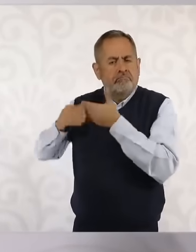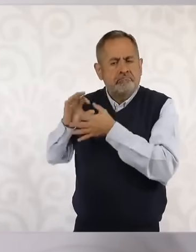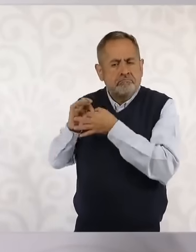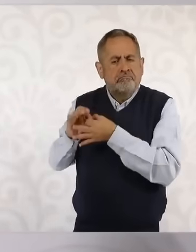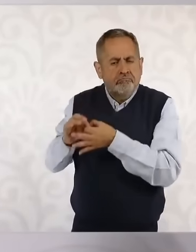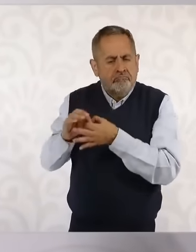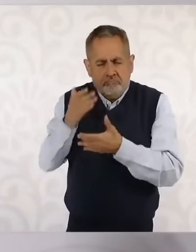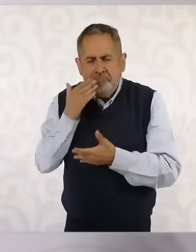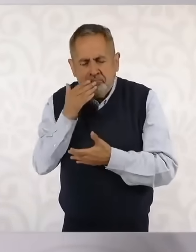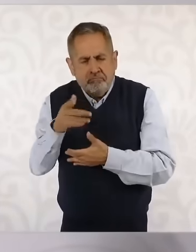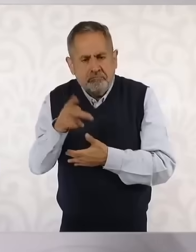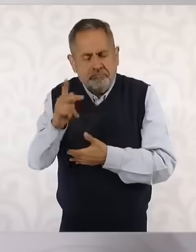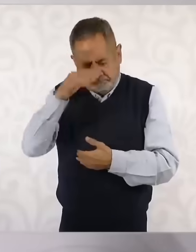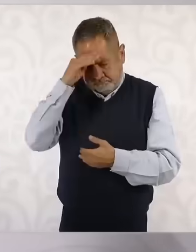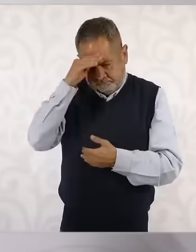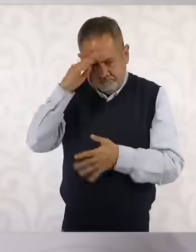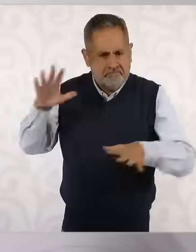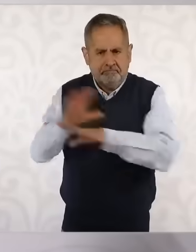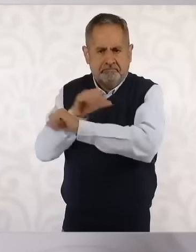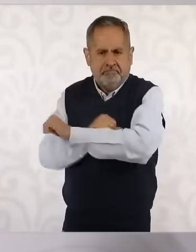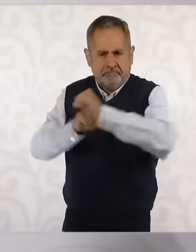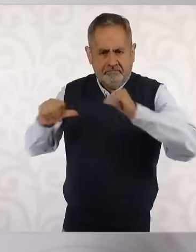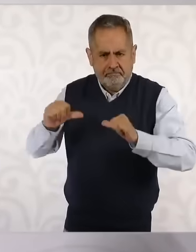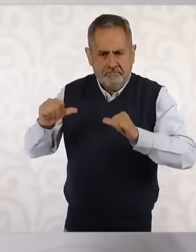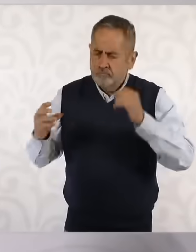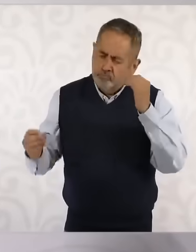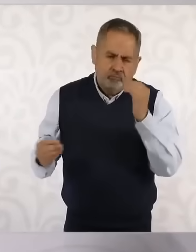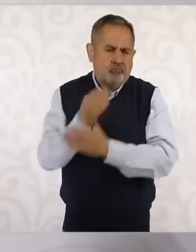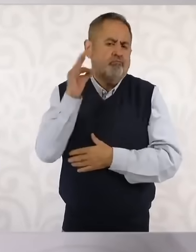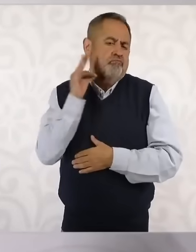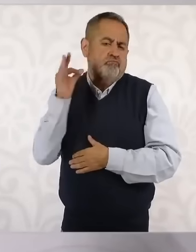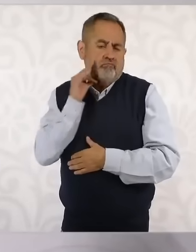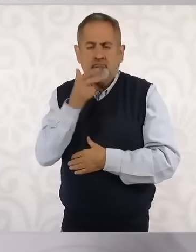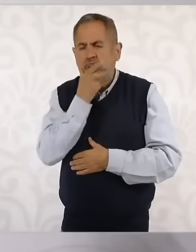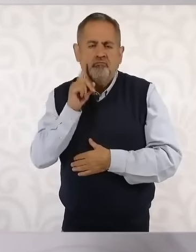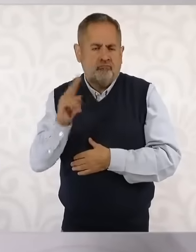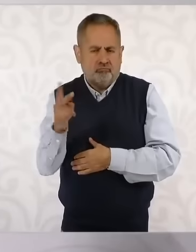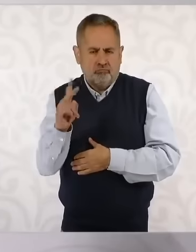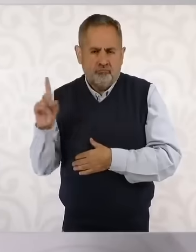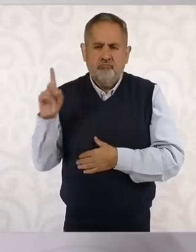que ahora a partir de que se nombre al nuevo fiscal o la nueva fiscal, pues haya todavía